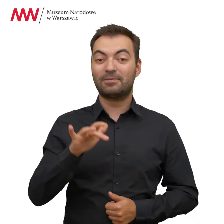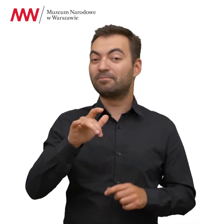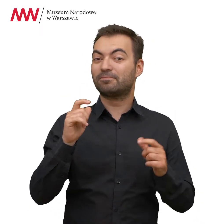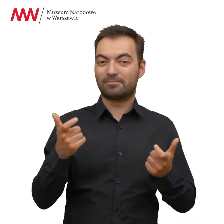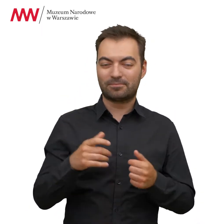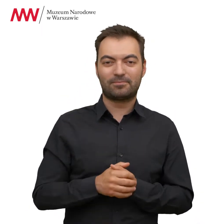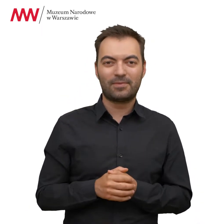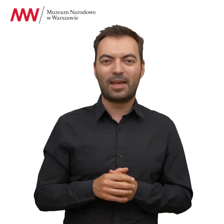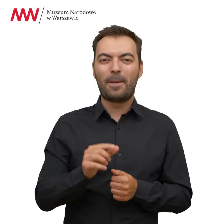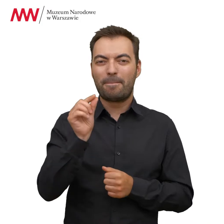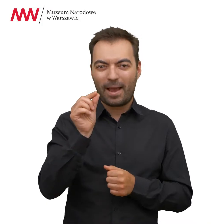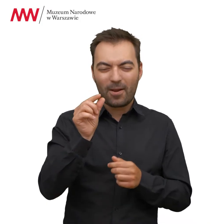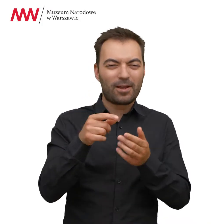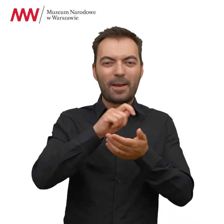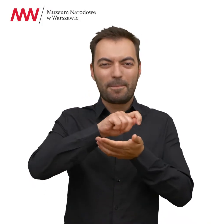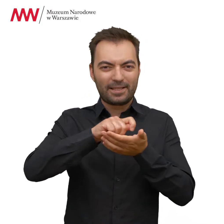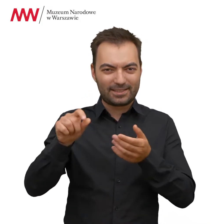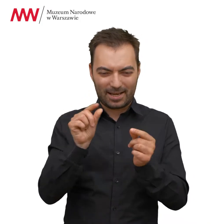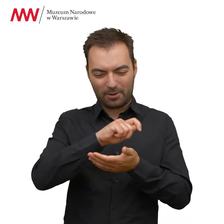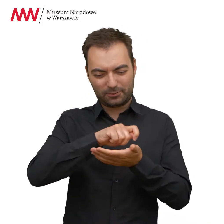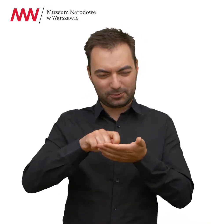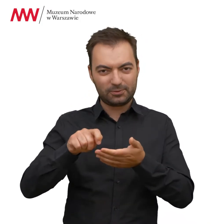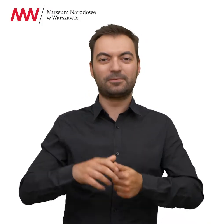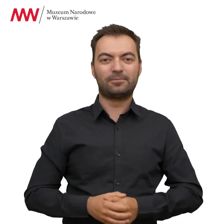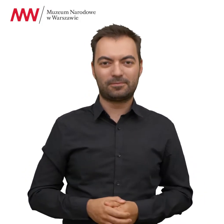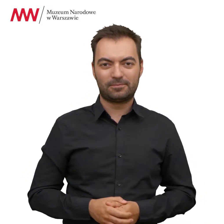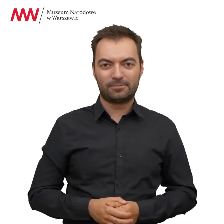Są wśród nich miniaturowe przybory do pisania: